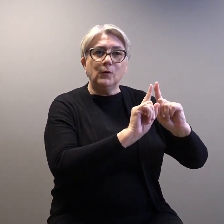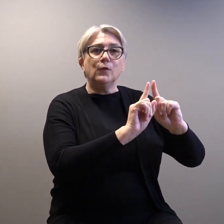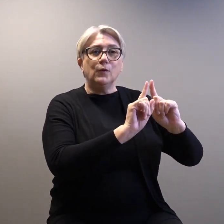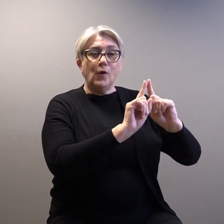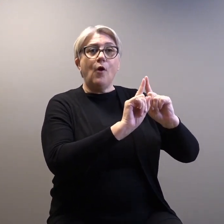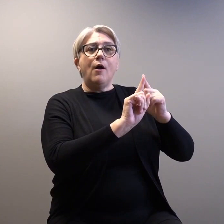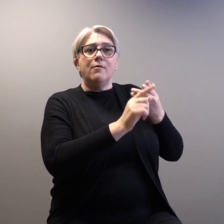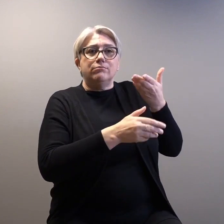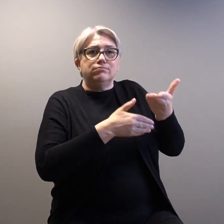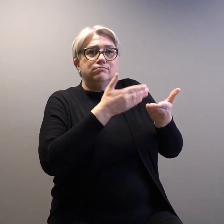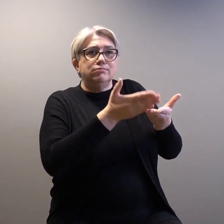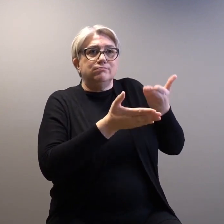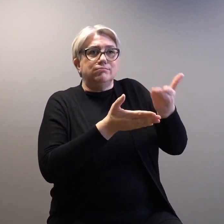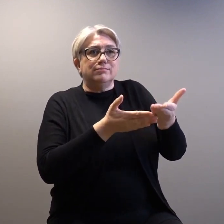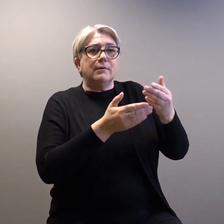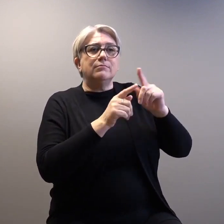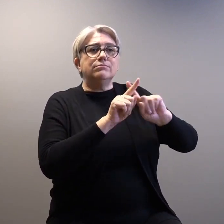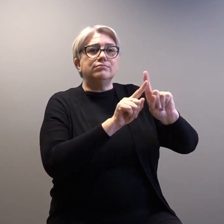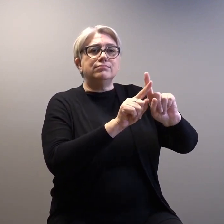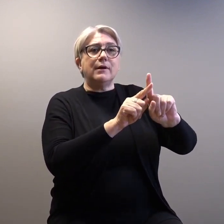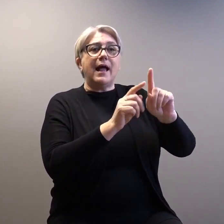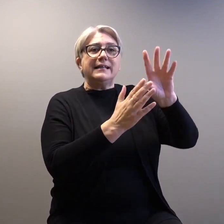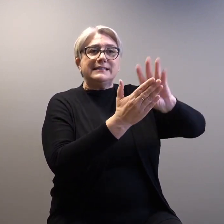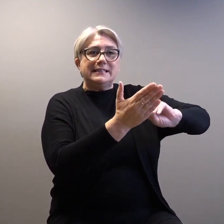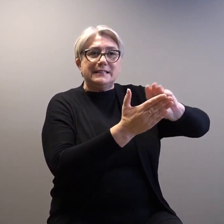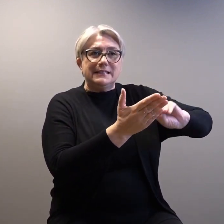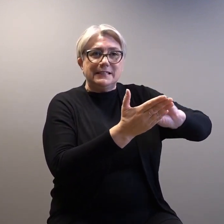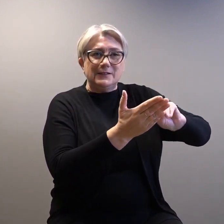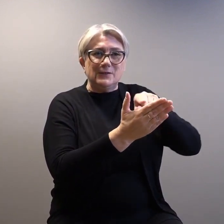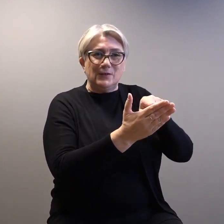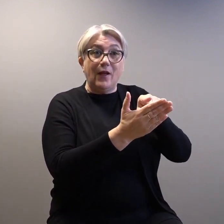haldnir og að fyrir lægju margvíslegar skýrslur,